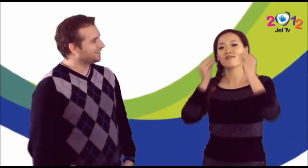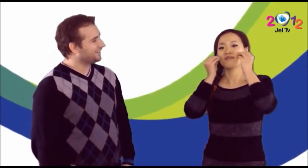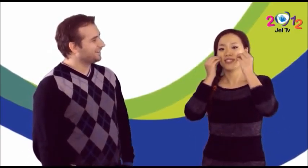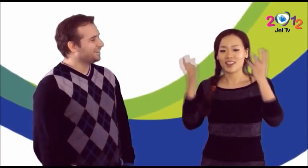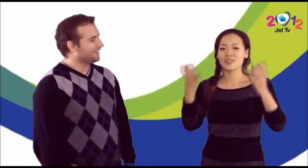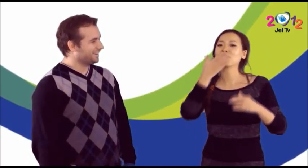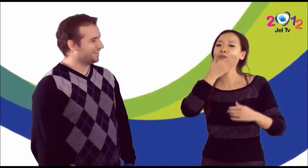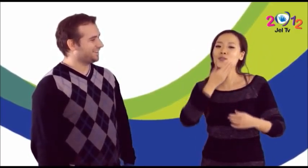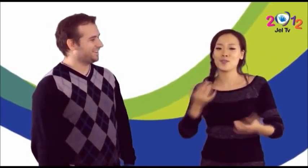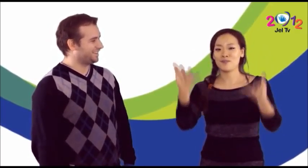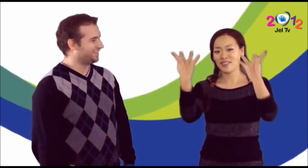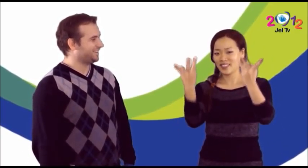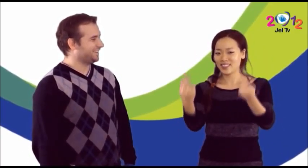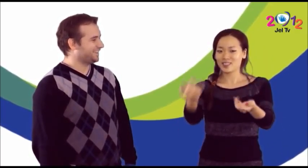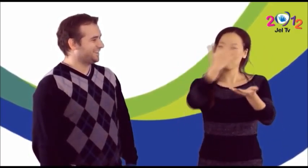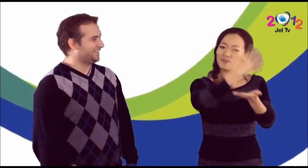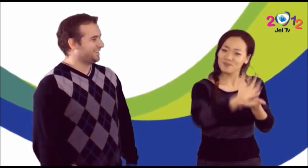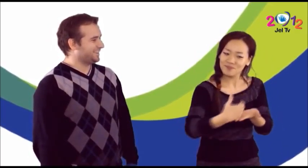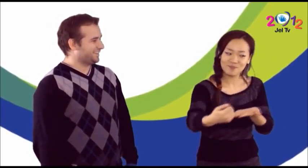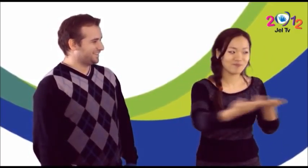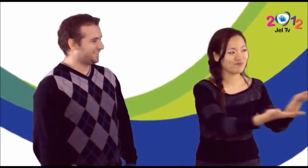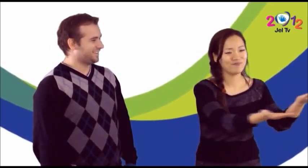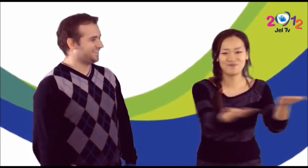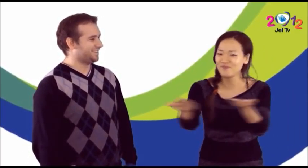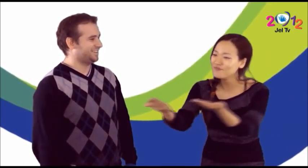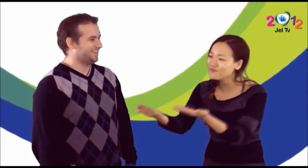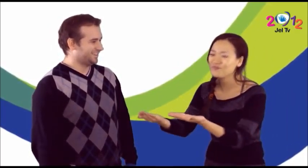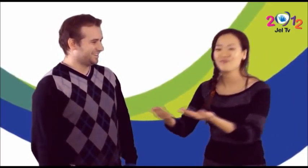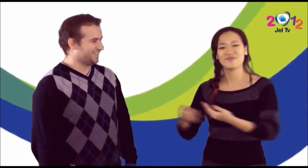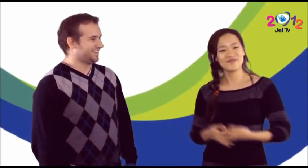Boldog új évet kívánok Mindenkinek!